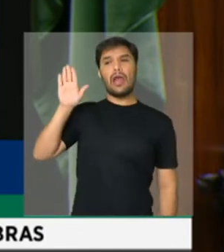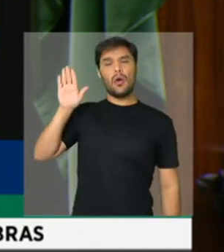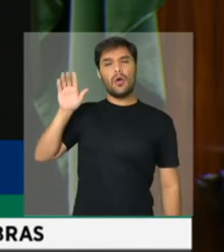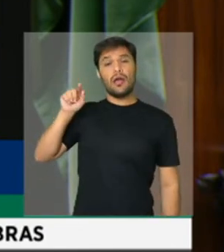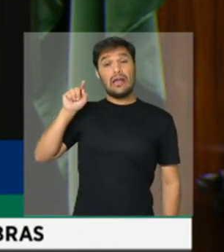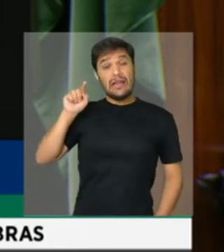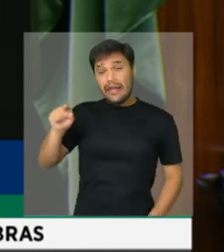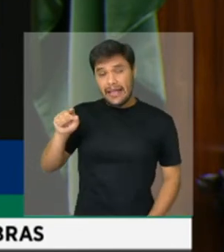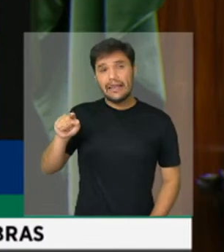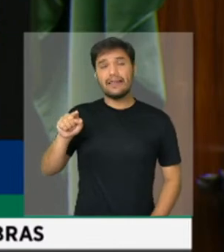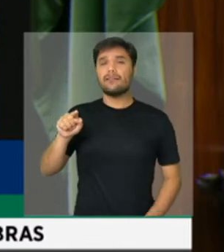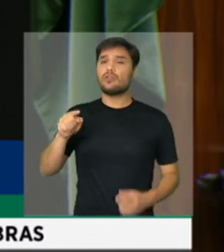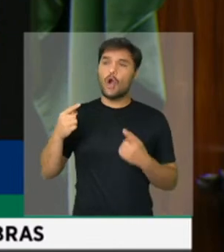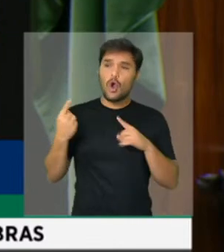TEMOS AQUI... SENHOR PRESIDENTE... É UMA FRAUDE.